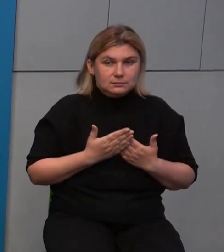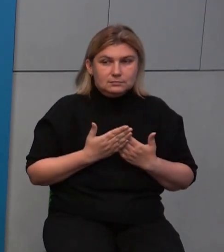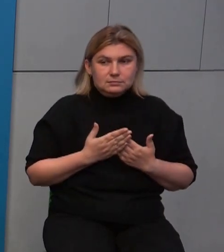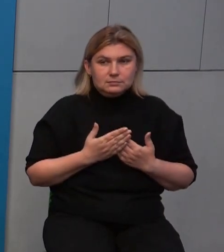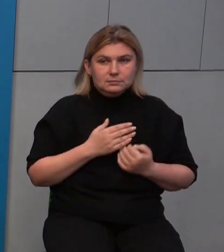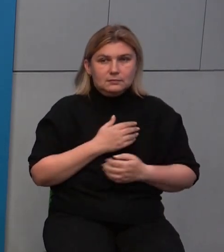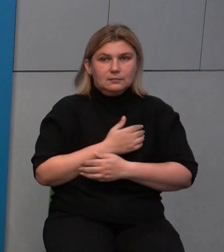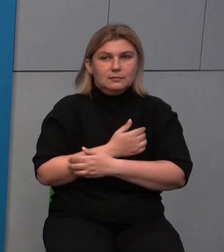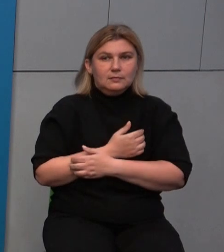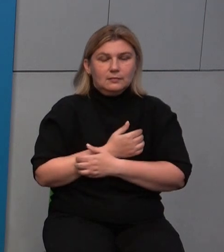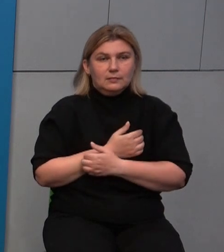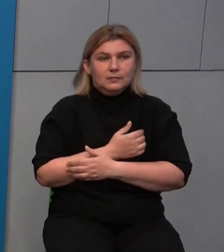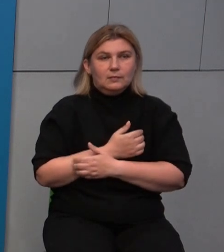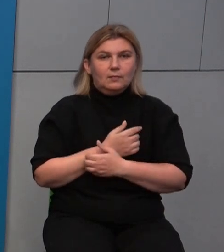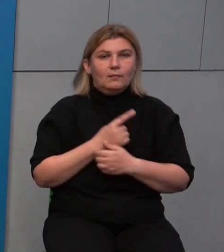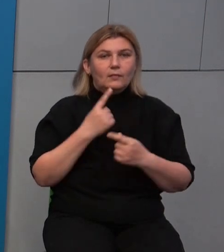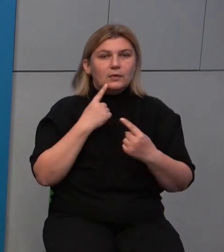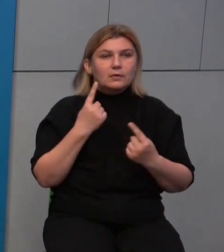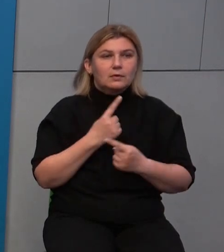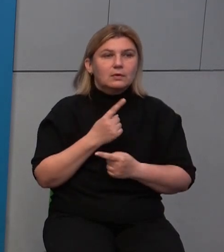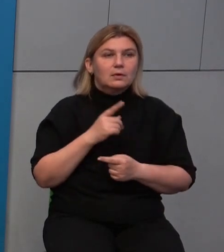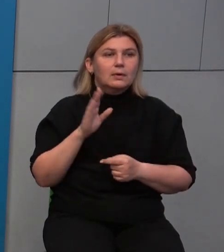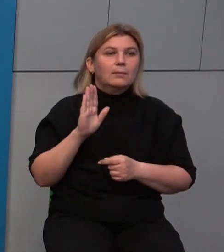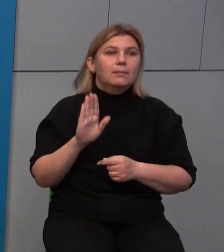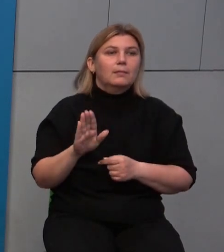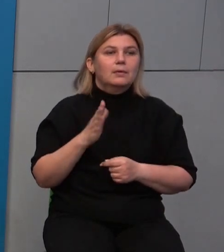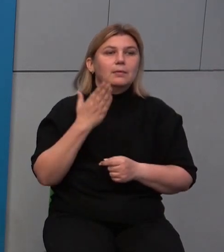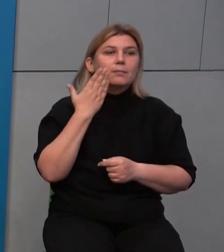o czym mówimy i z czego żartujemy, no to ona ma taki bardzo